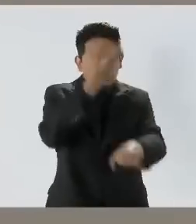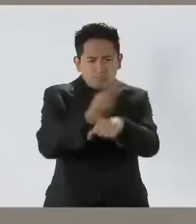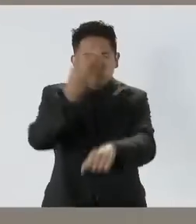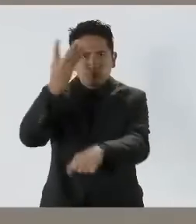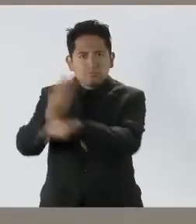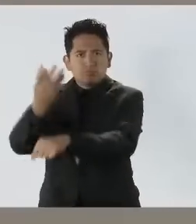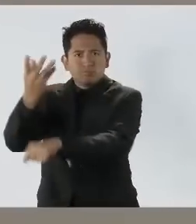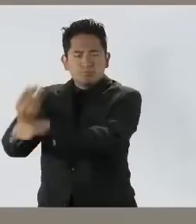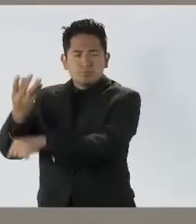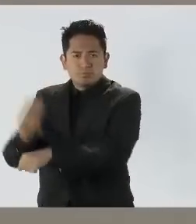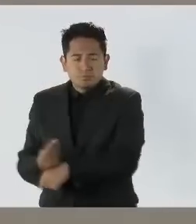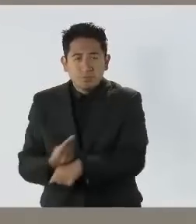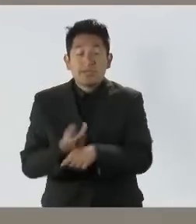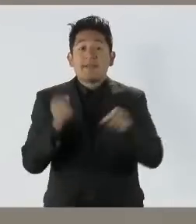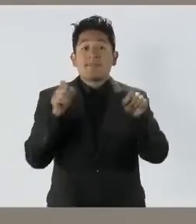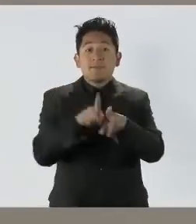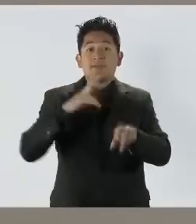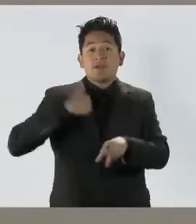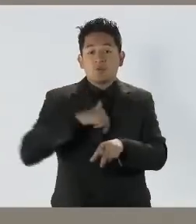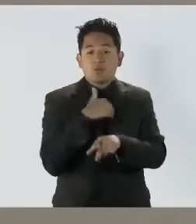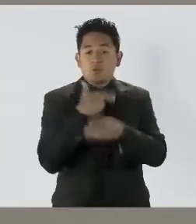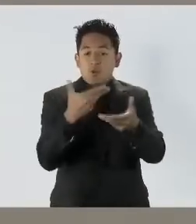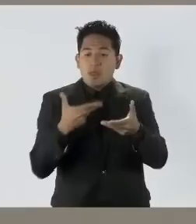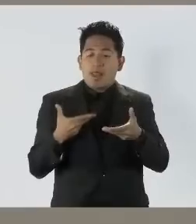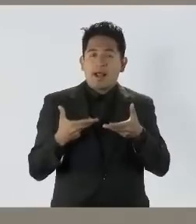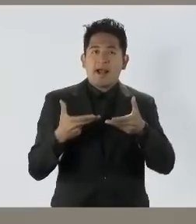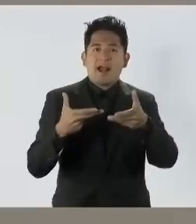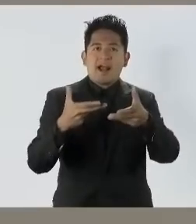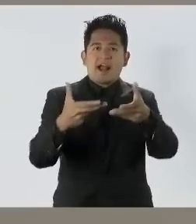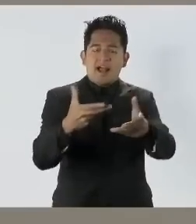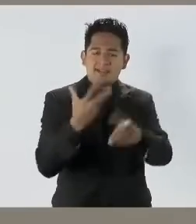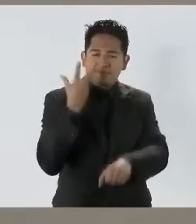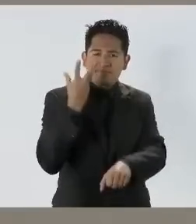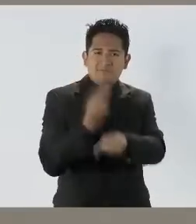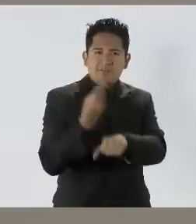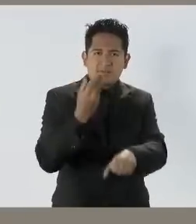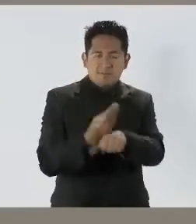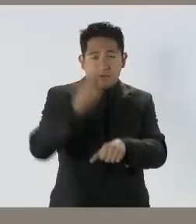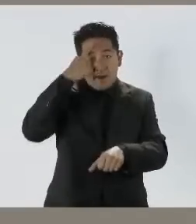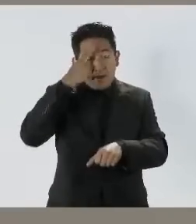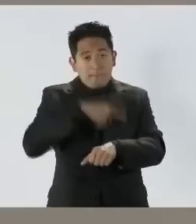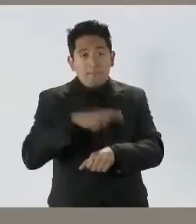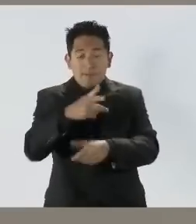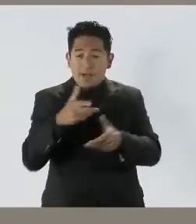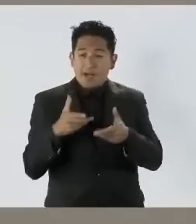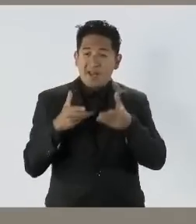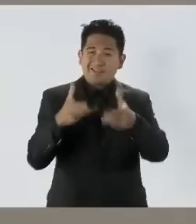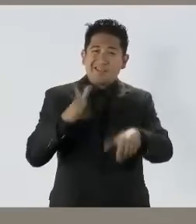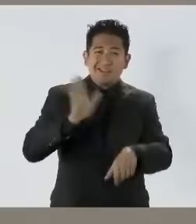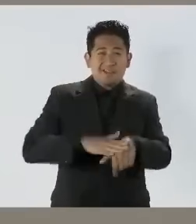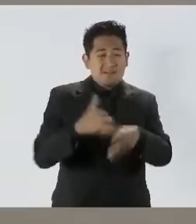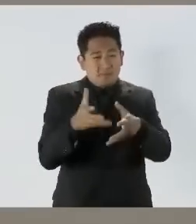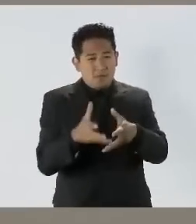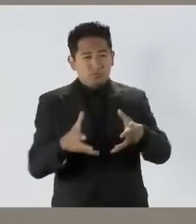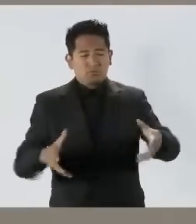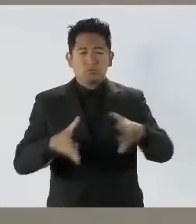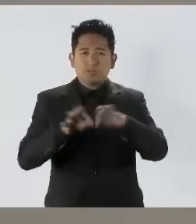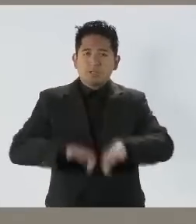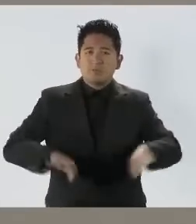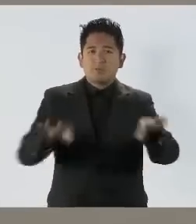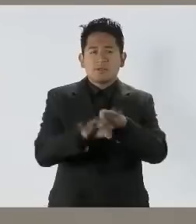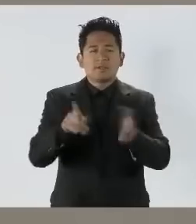también con el bachet para atender los baches de las vialidades primarias y en coordinación con los